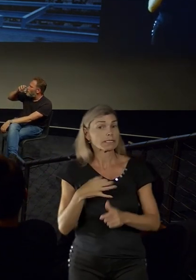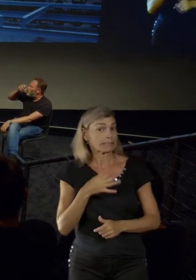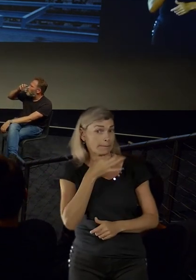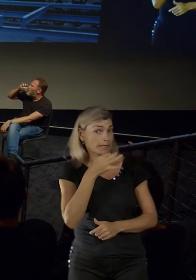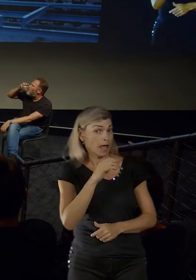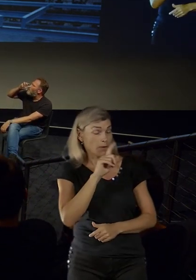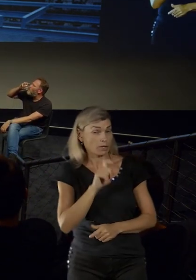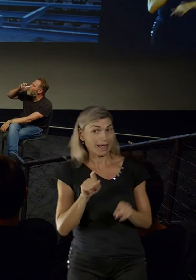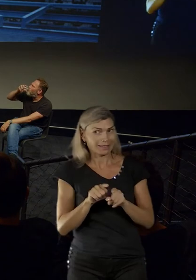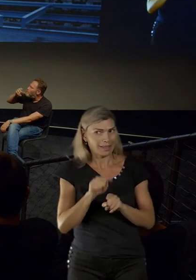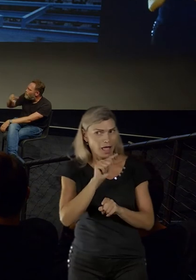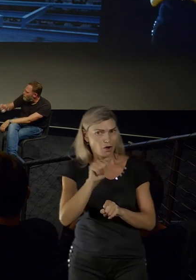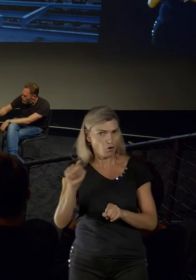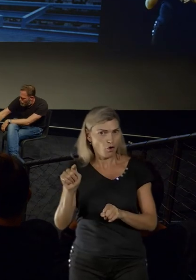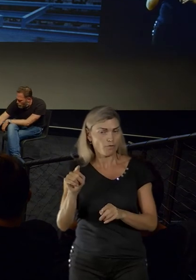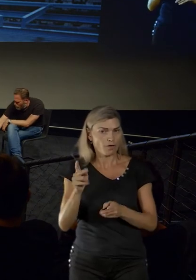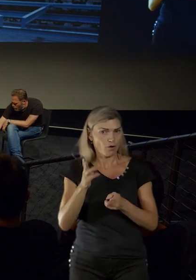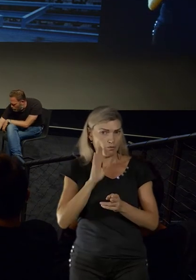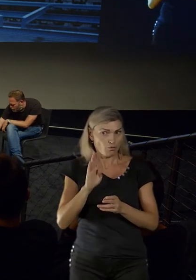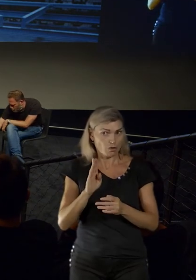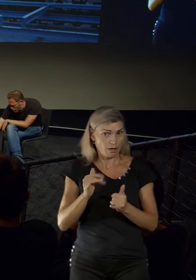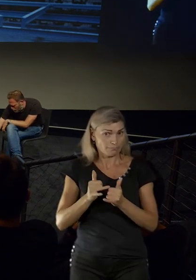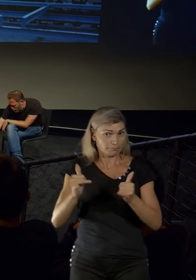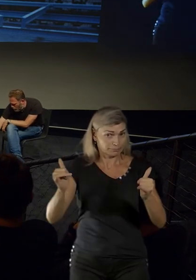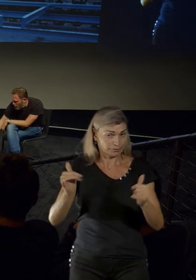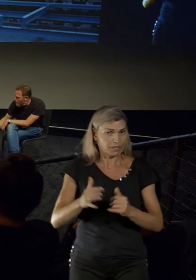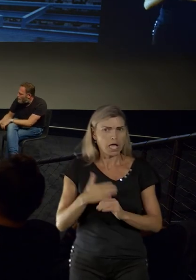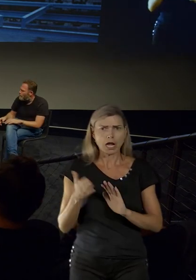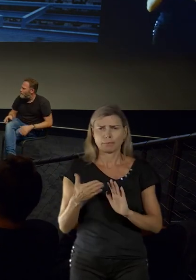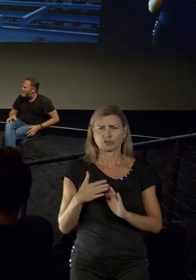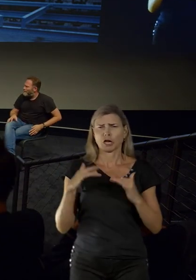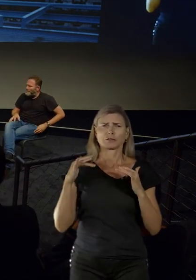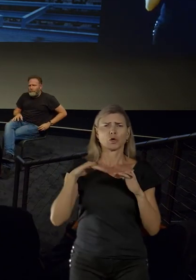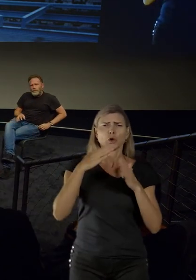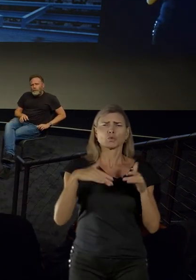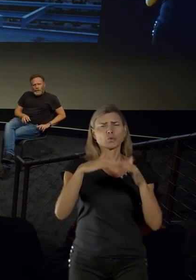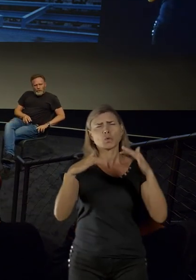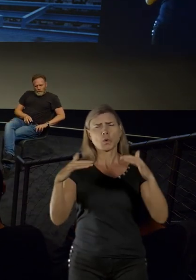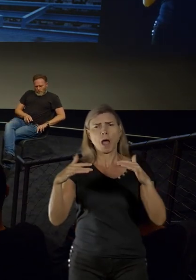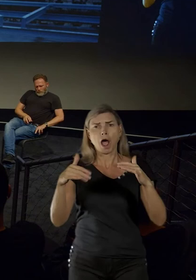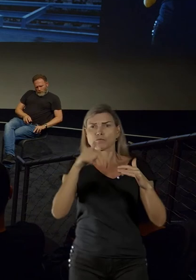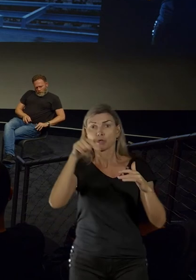Taková kompozice toho, že najednou někde stojí vyšší dům, štíhlý a podobně.